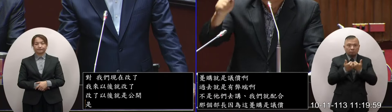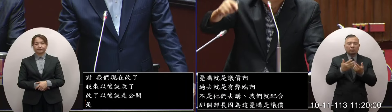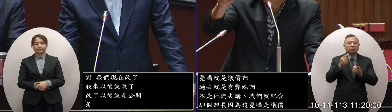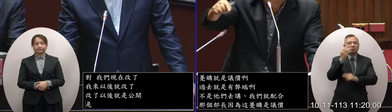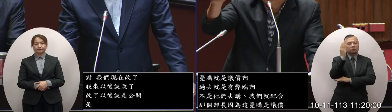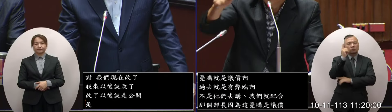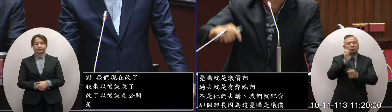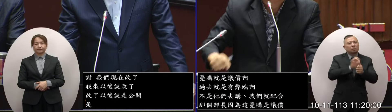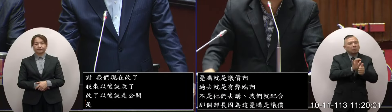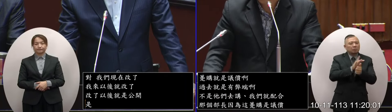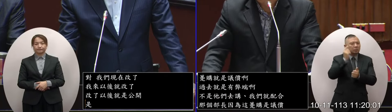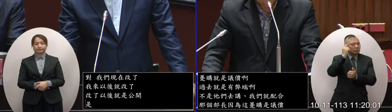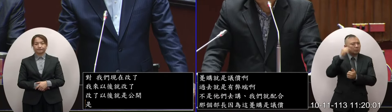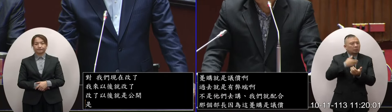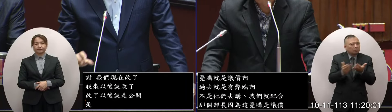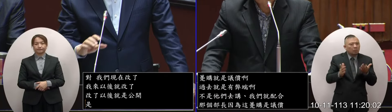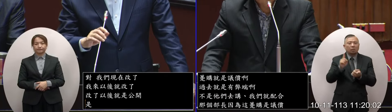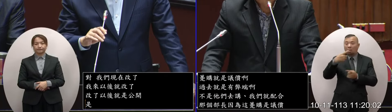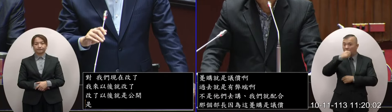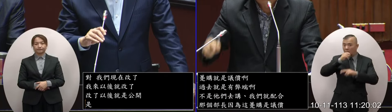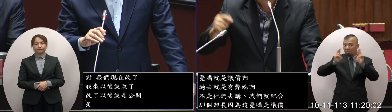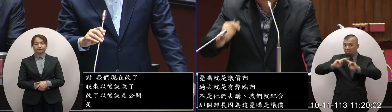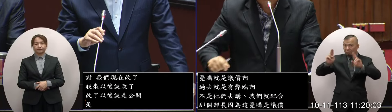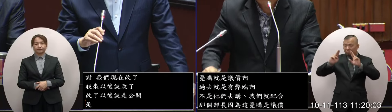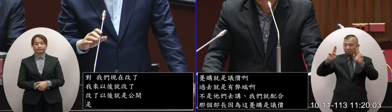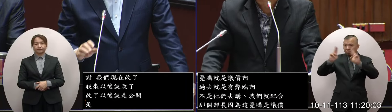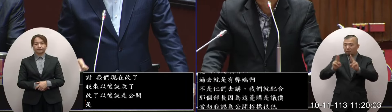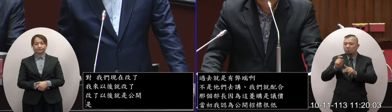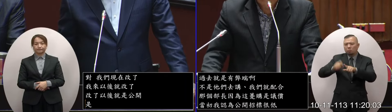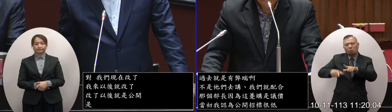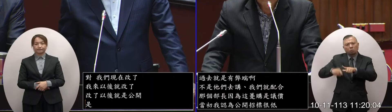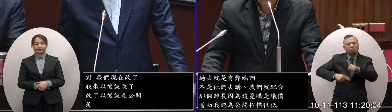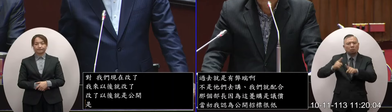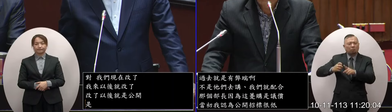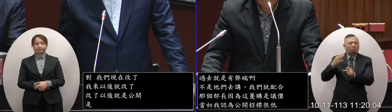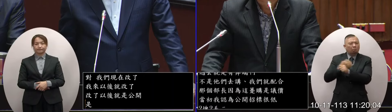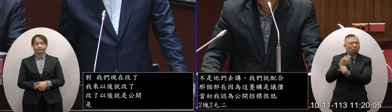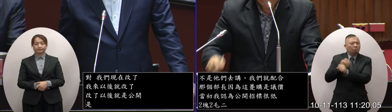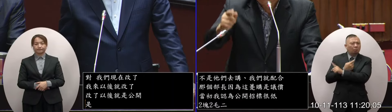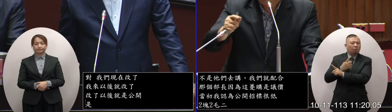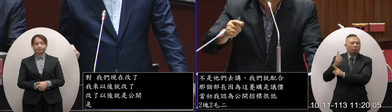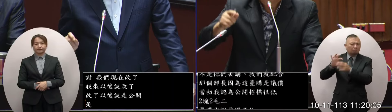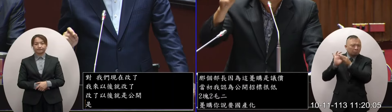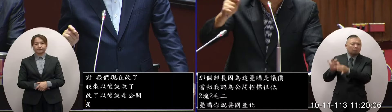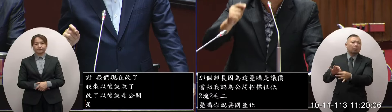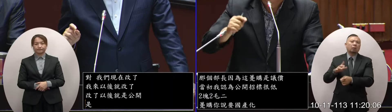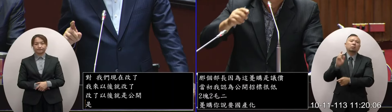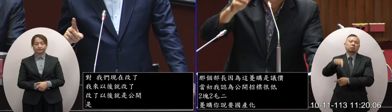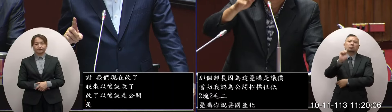為什麼台電會 虧損連連這個不是 沒有原因啊對不對 因為電啊